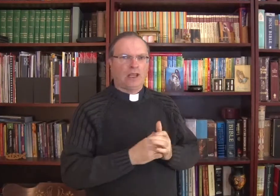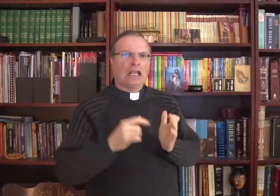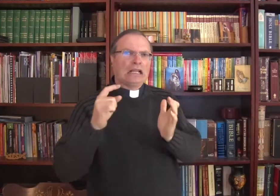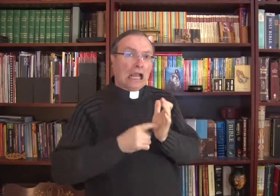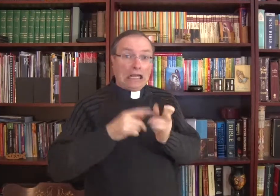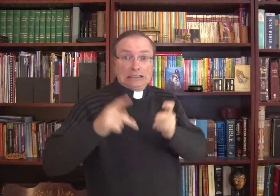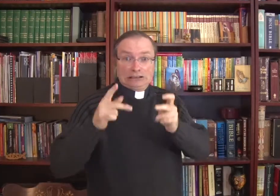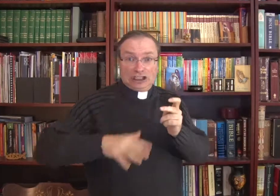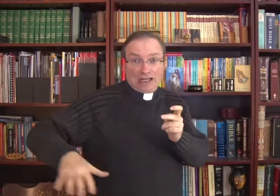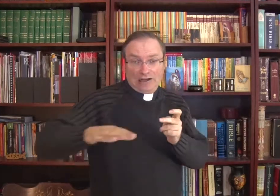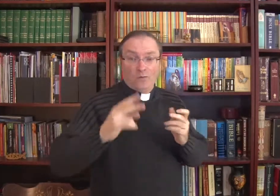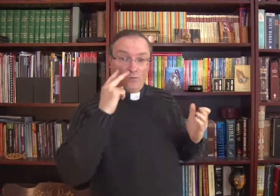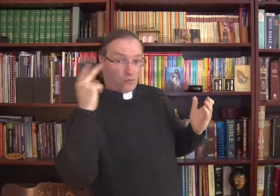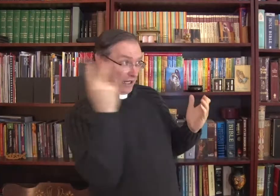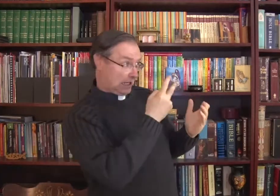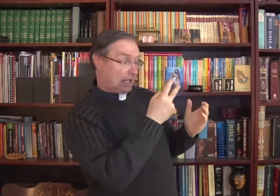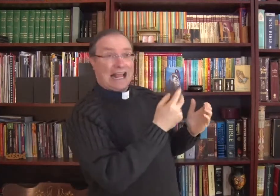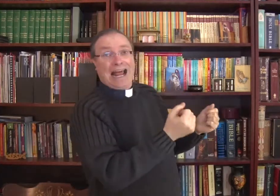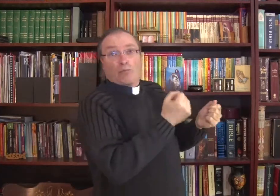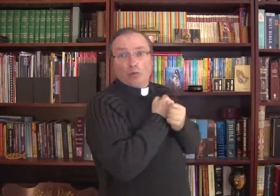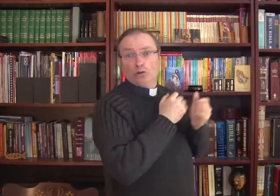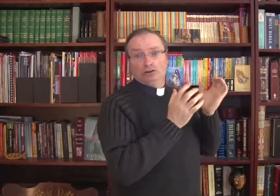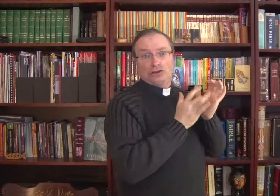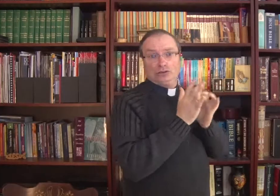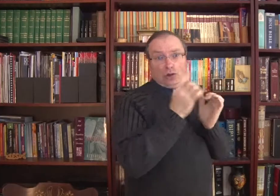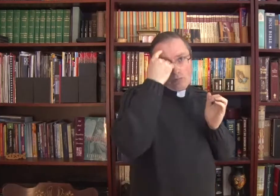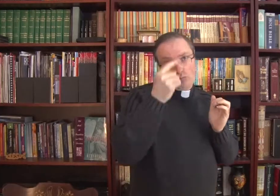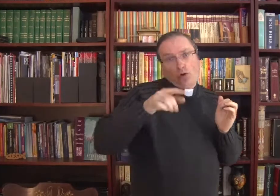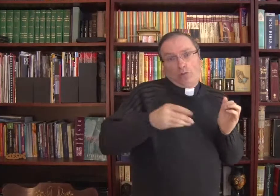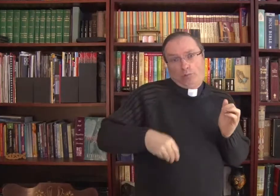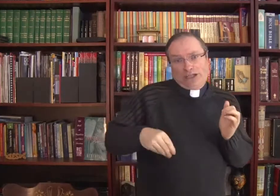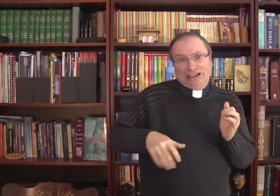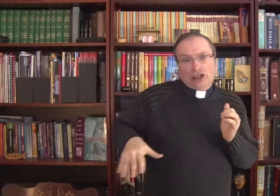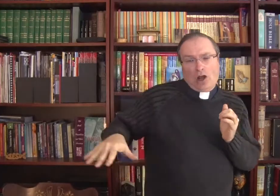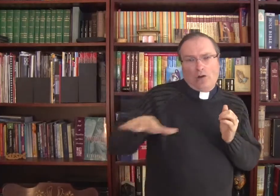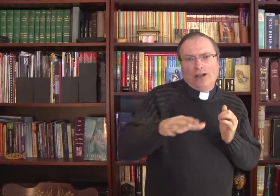Quand les gens voyaient l’amour de Jésus pour le pécheur